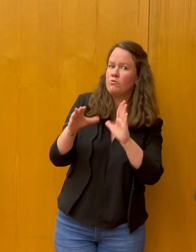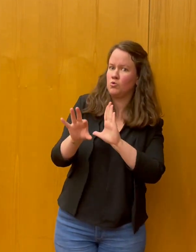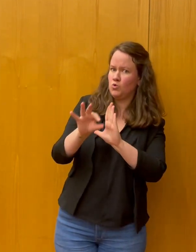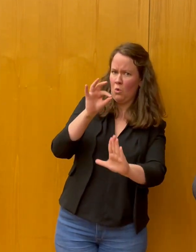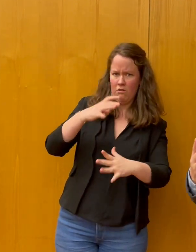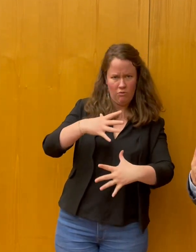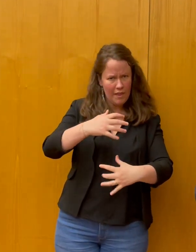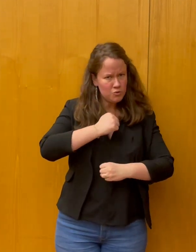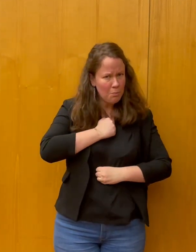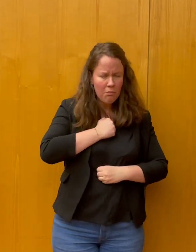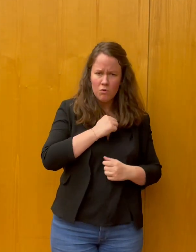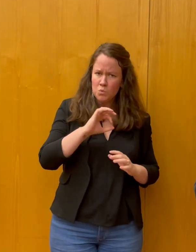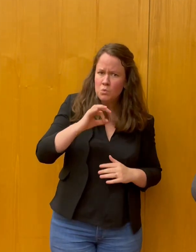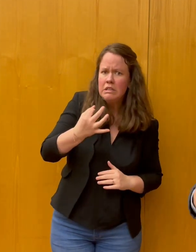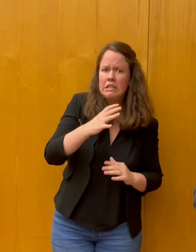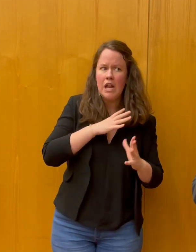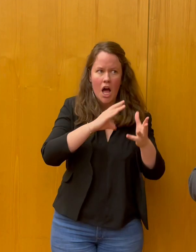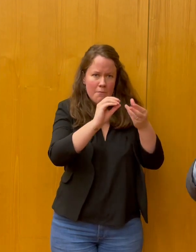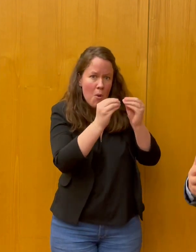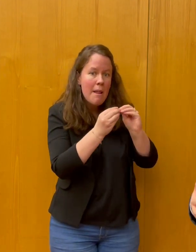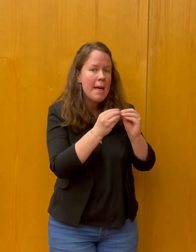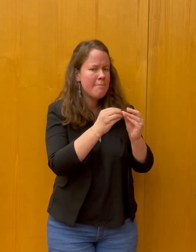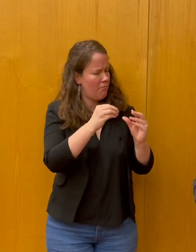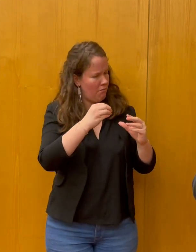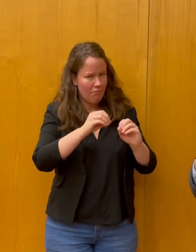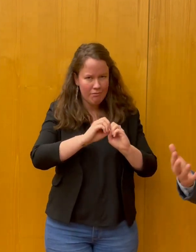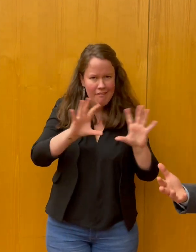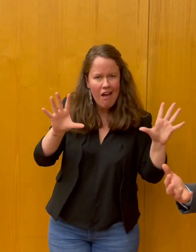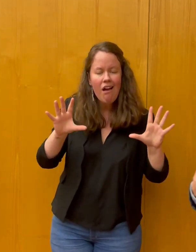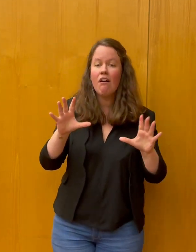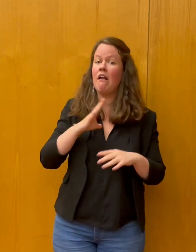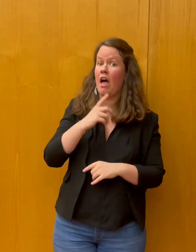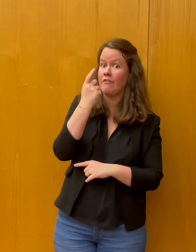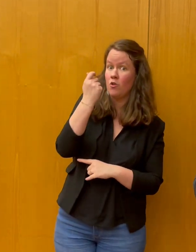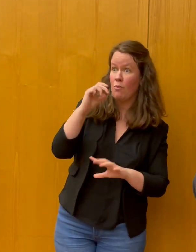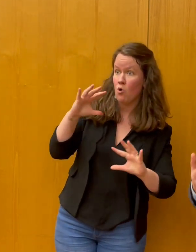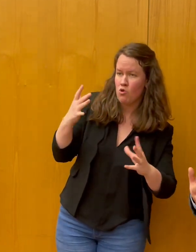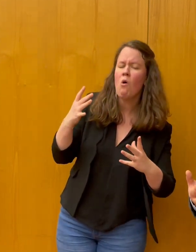évoqué les financements, les recrutements, les modalités techniques, l’interconnexion